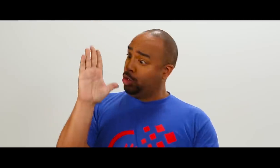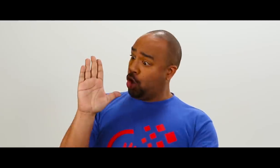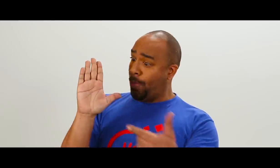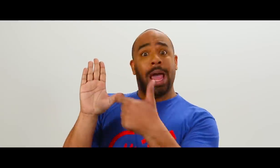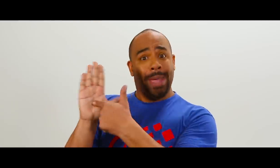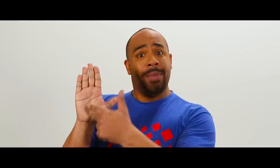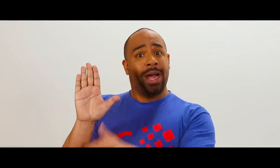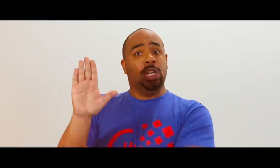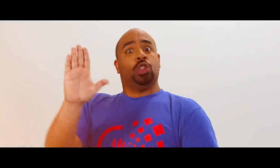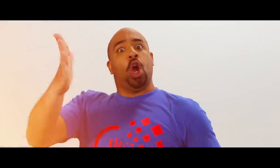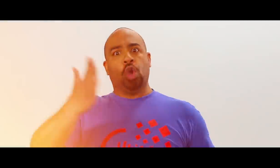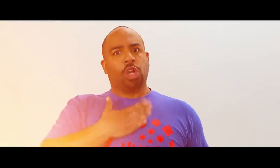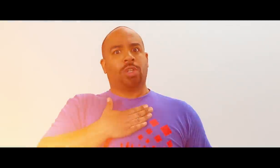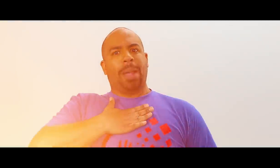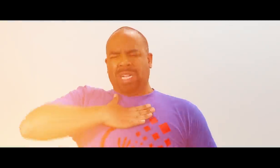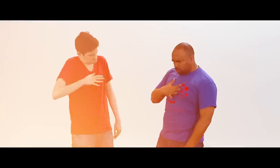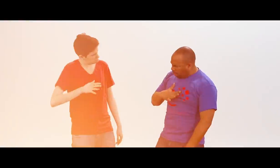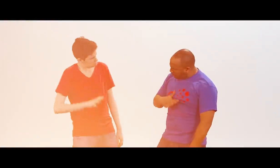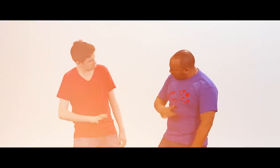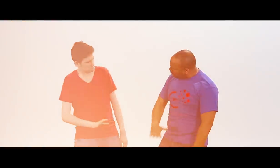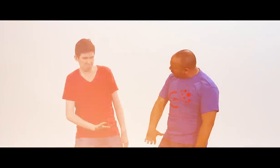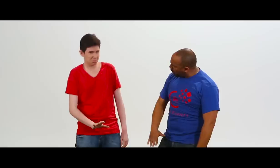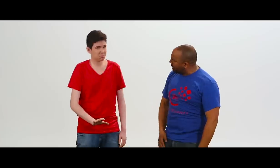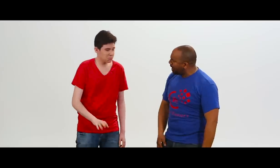puis tu reprends la même main , tu la re-colles sur la poitrine et tu pousses vers le bas